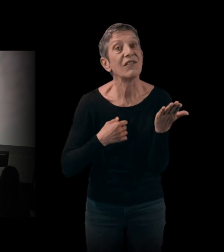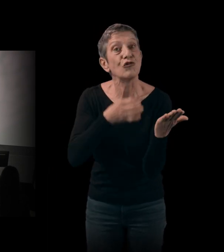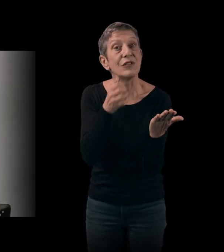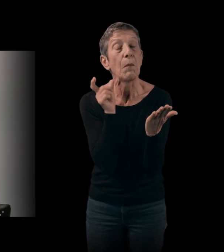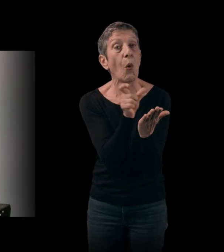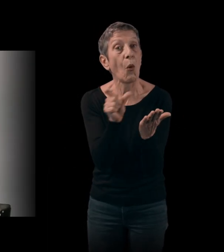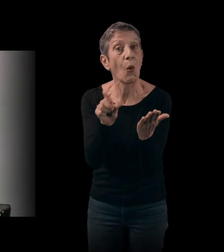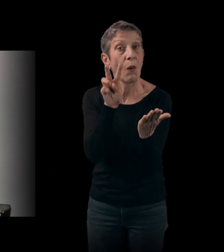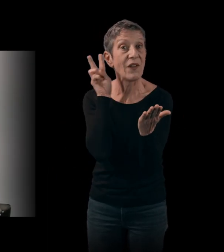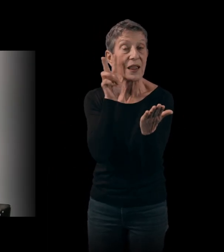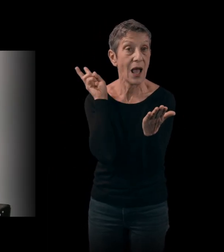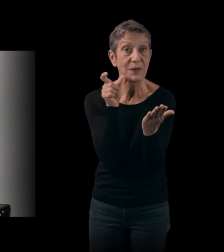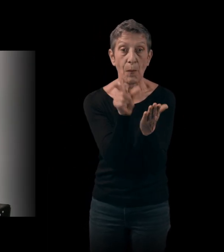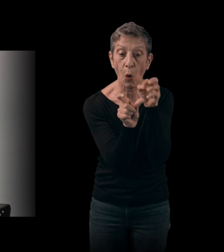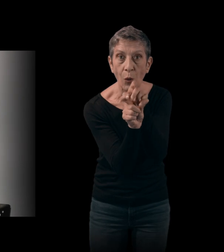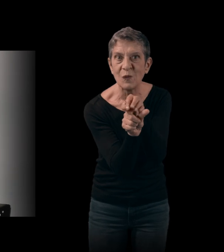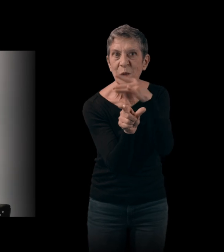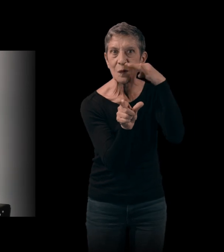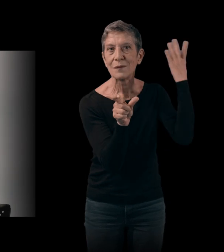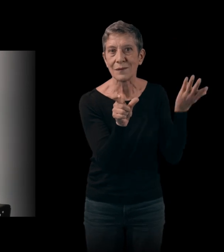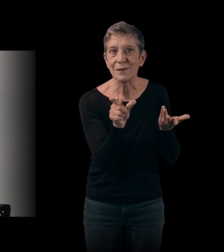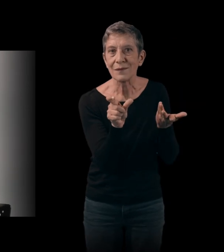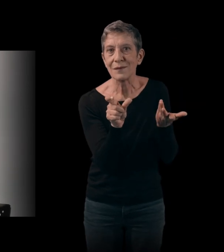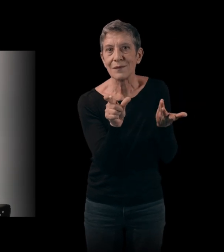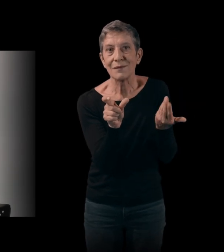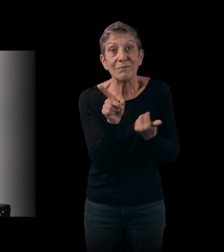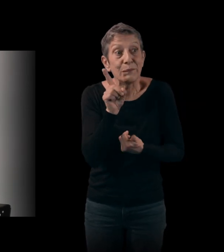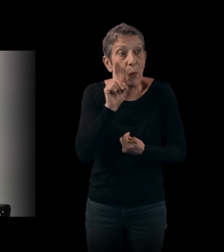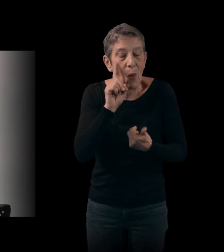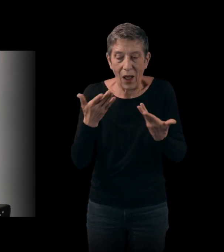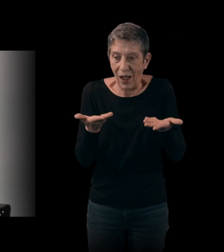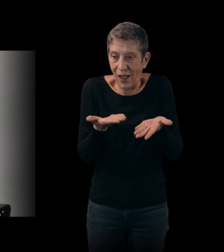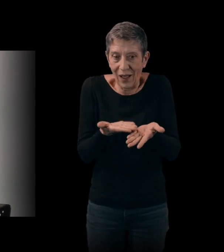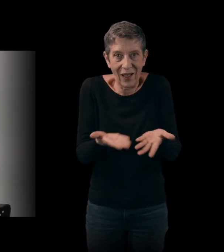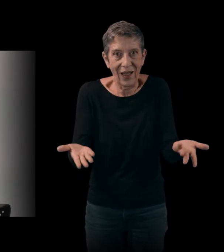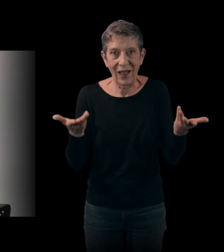pour moi, ce sont des mots odorants parce que c'est c'est cette physicalité qui était très…